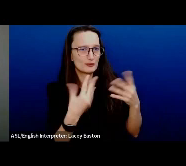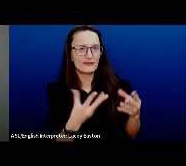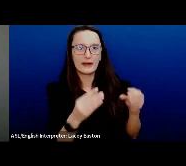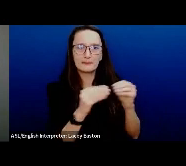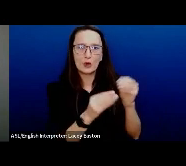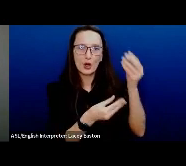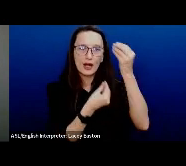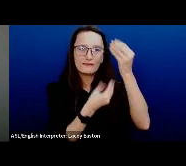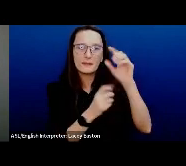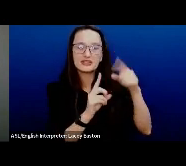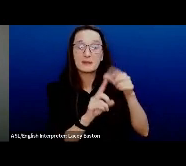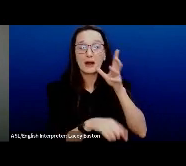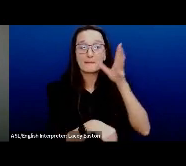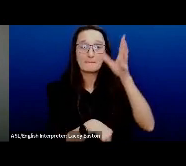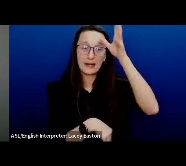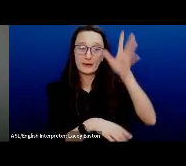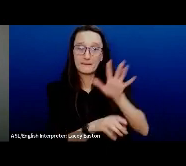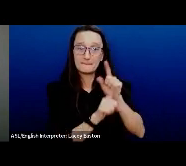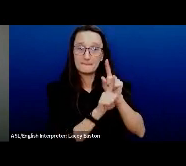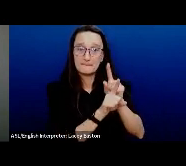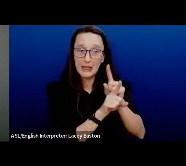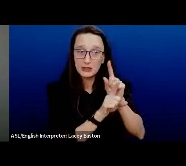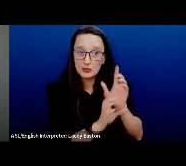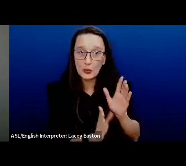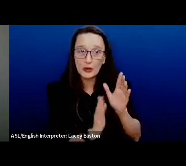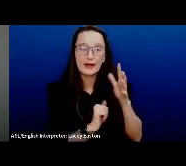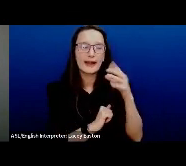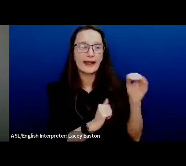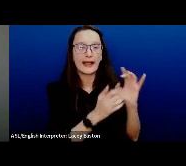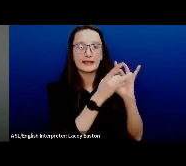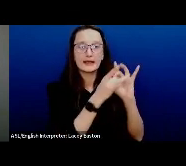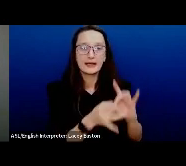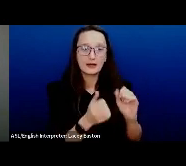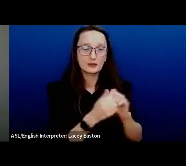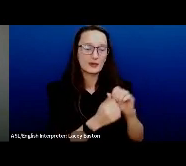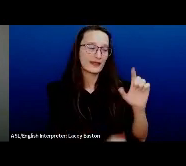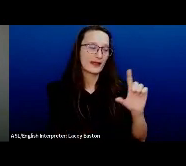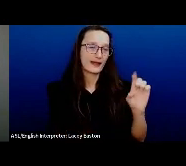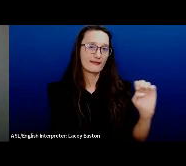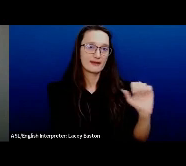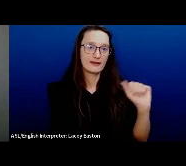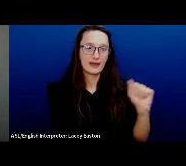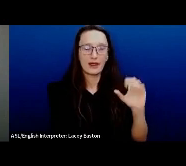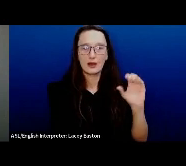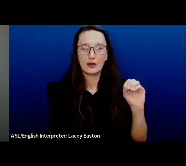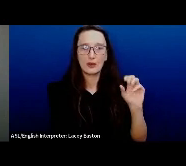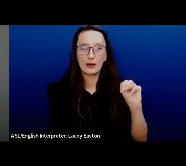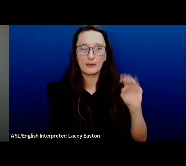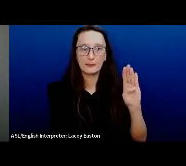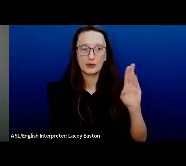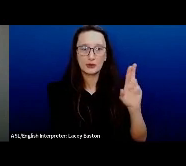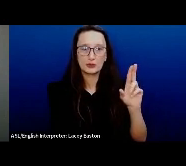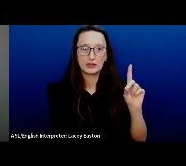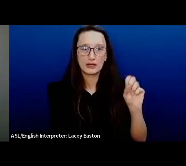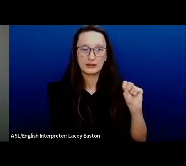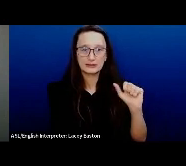conectarlos con el defensor del pueblo del LEA si eso parece ser apropiado en esa situación y